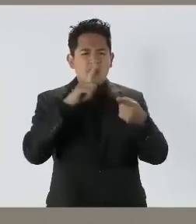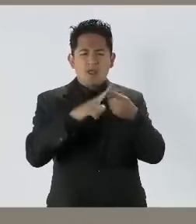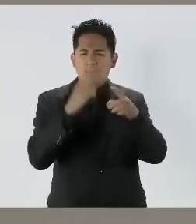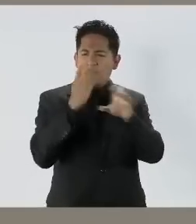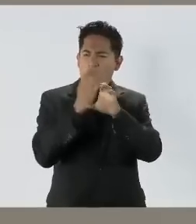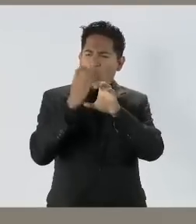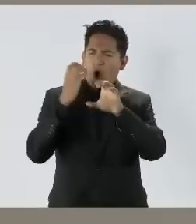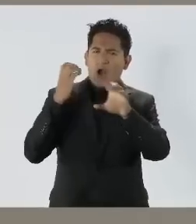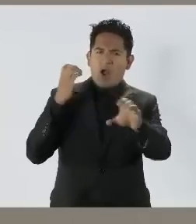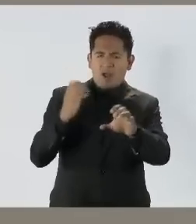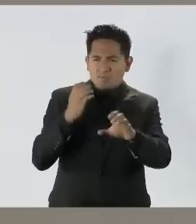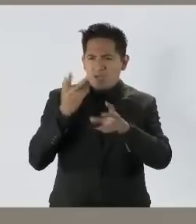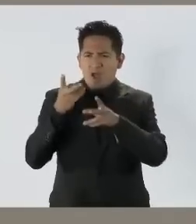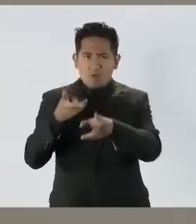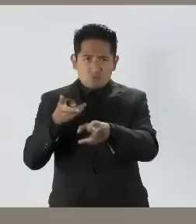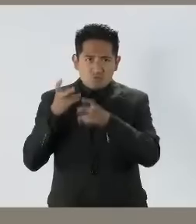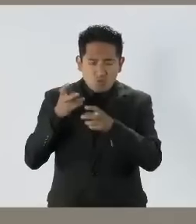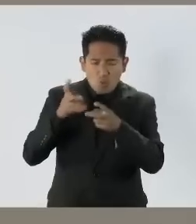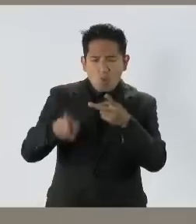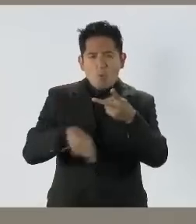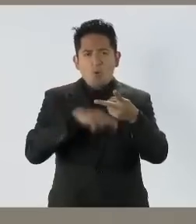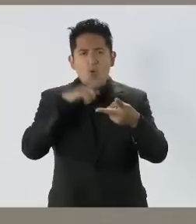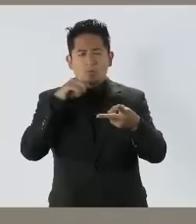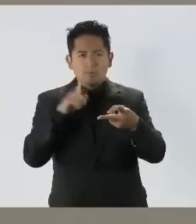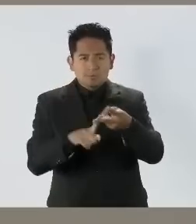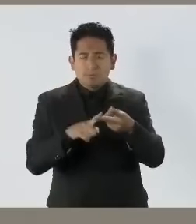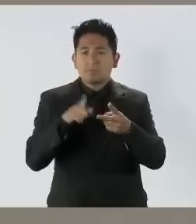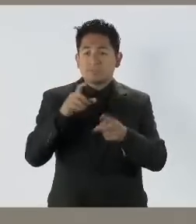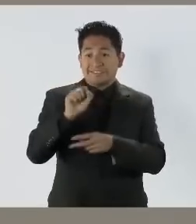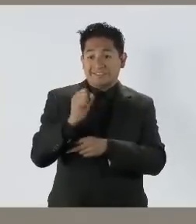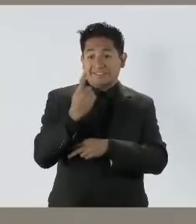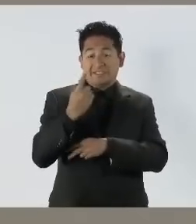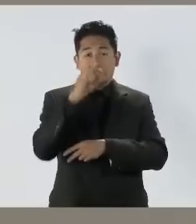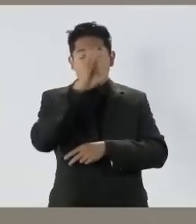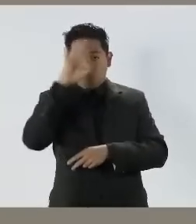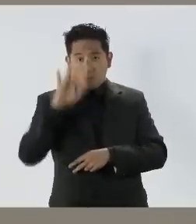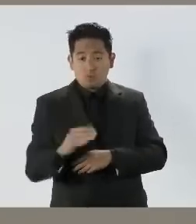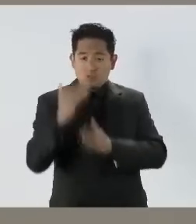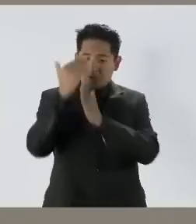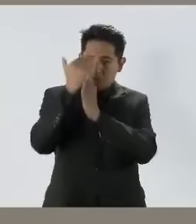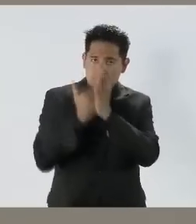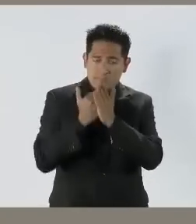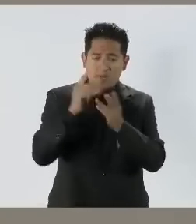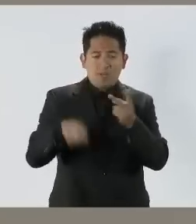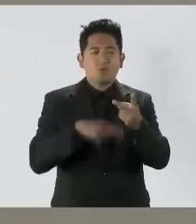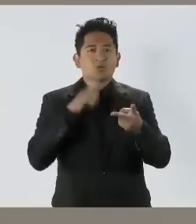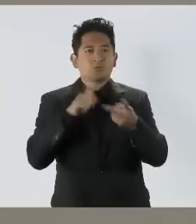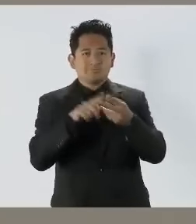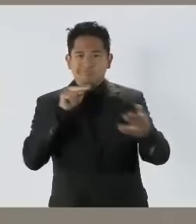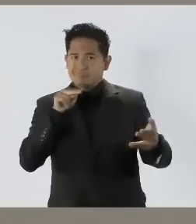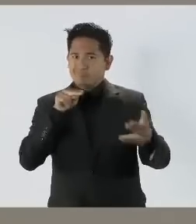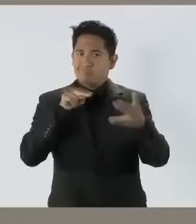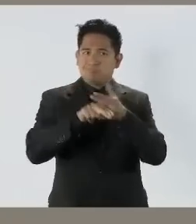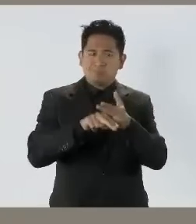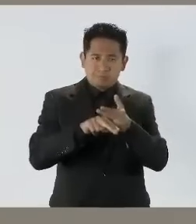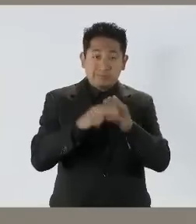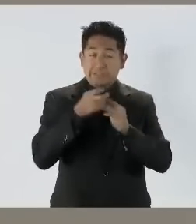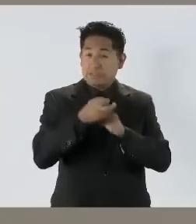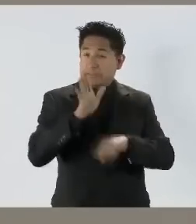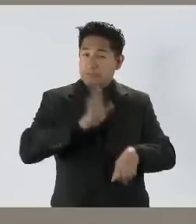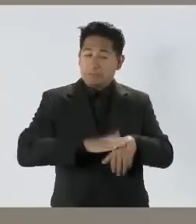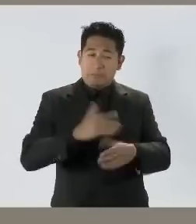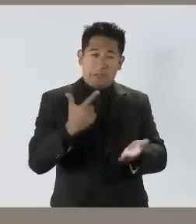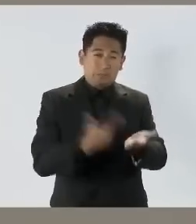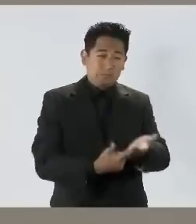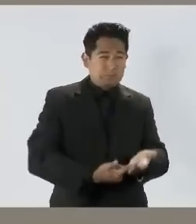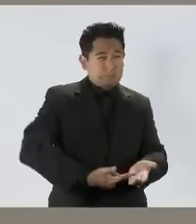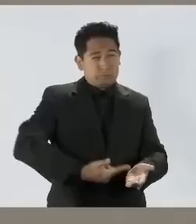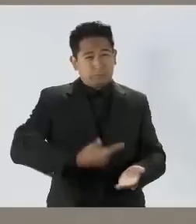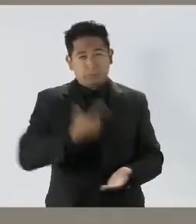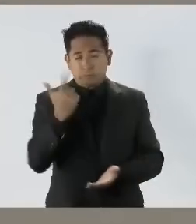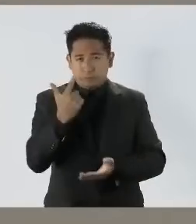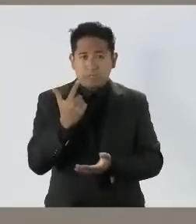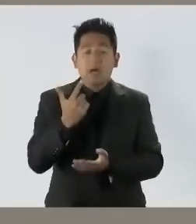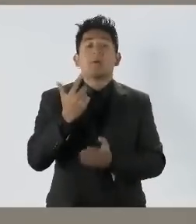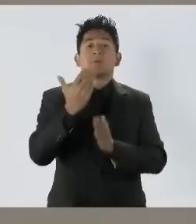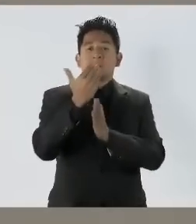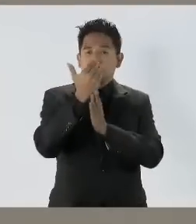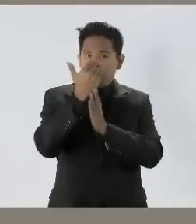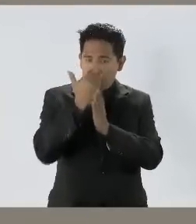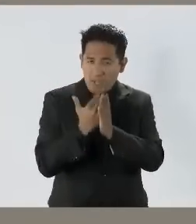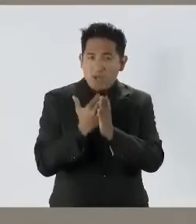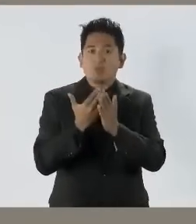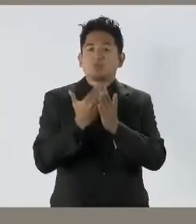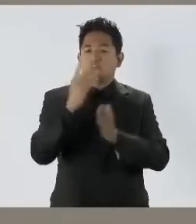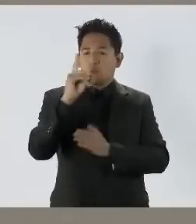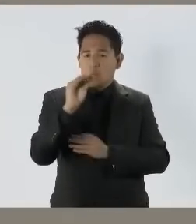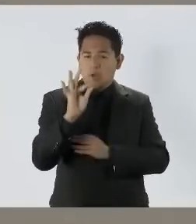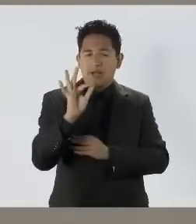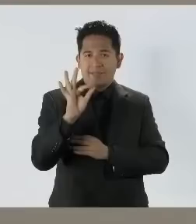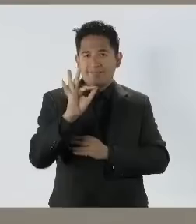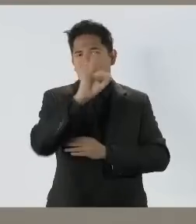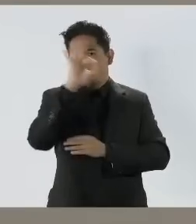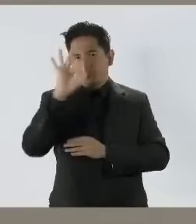microbús hubo reducción del 61 por y el homicidio el más grave de los delitos bajó en un 40% no